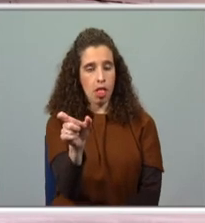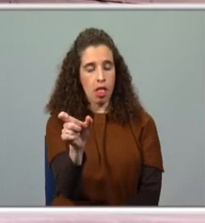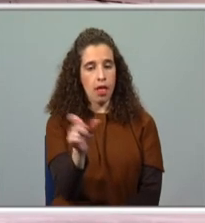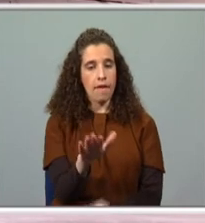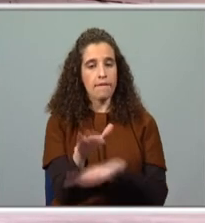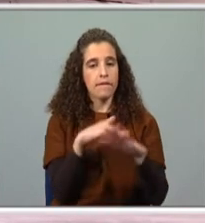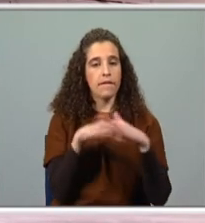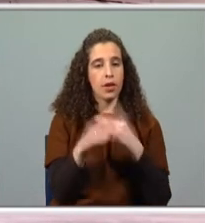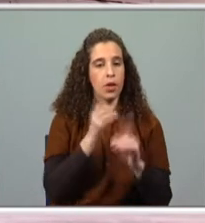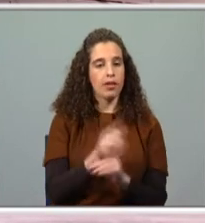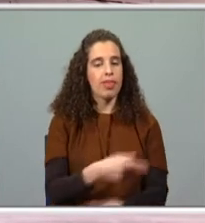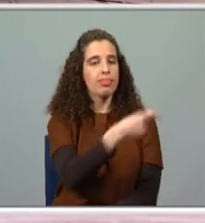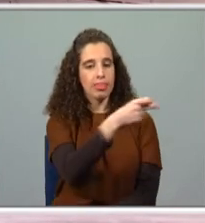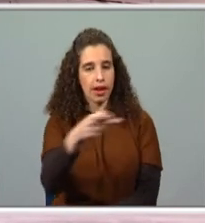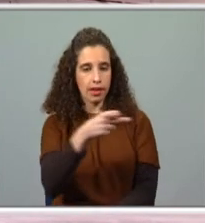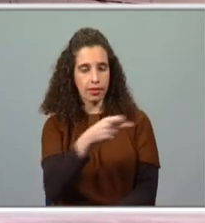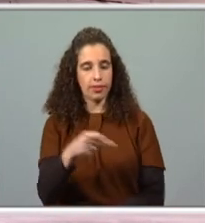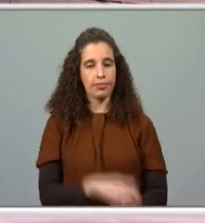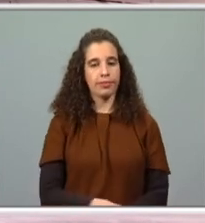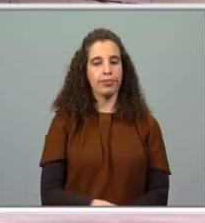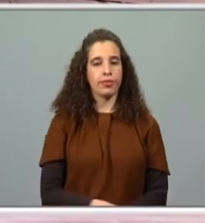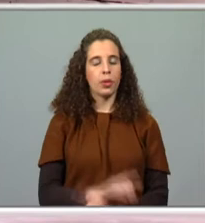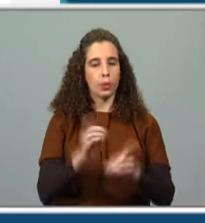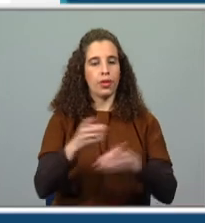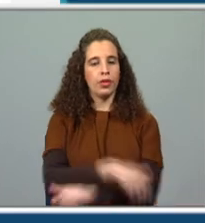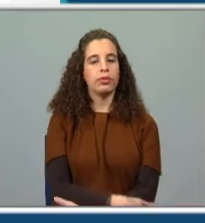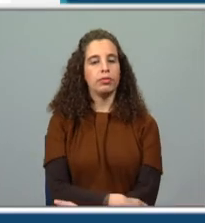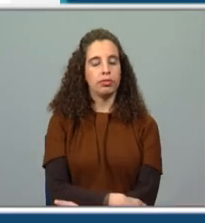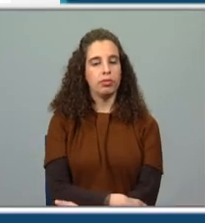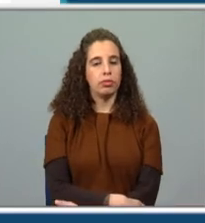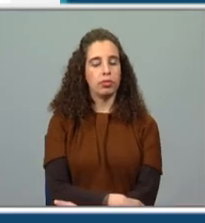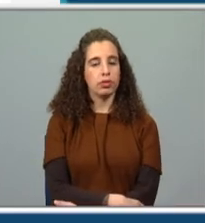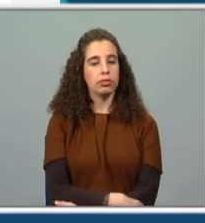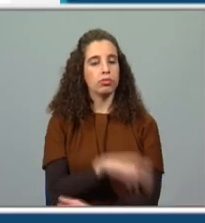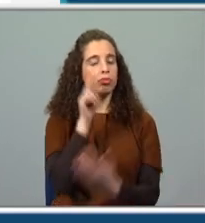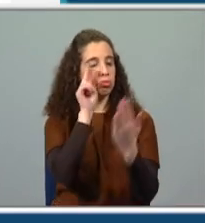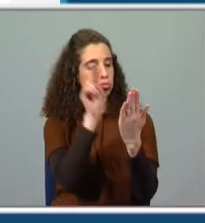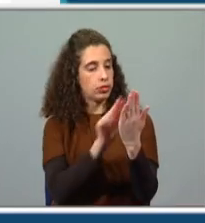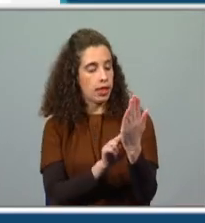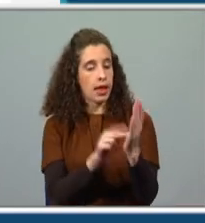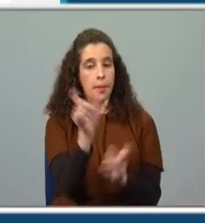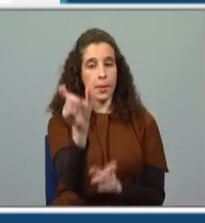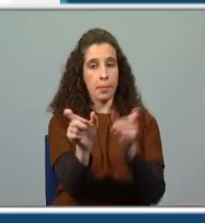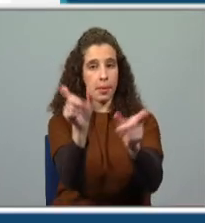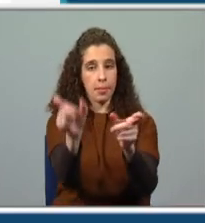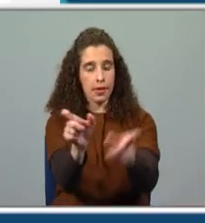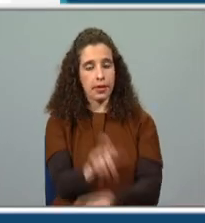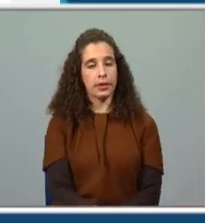a sua legenda Vamos então começar vou começar por ler as palavras e temos já 你的標題讓我們開始，然後我會從閱讀單詞開始，我們已經有了